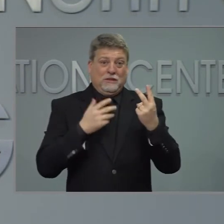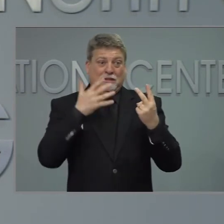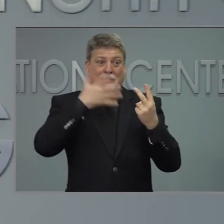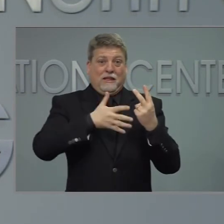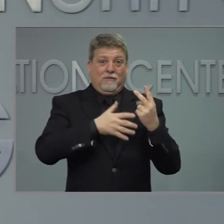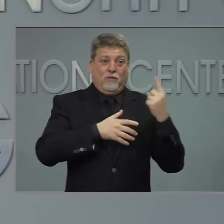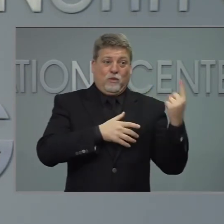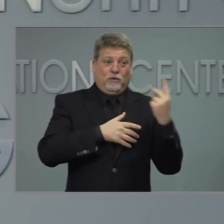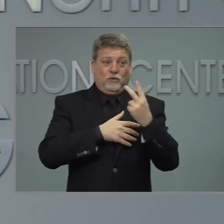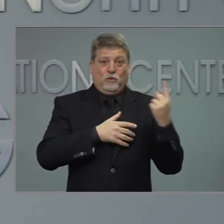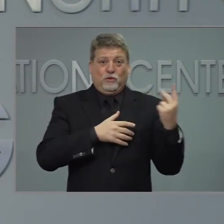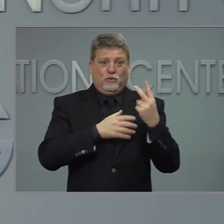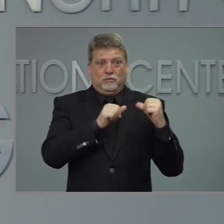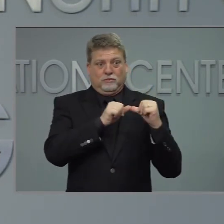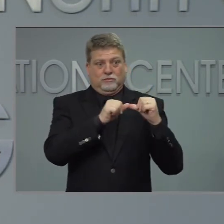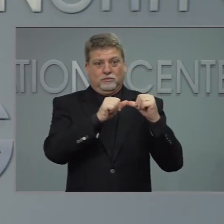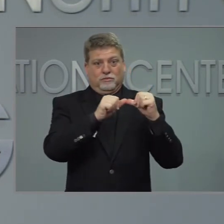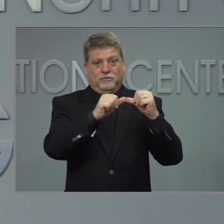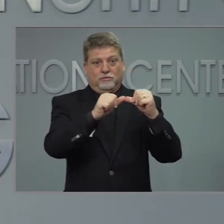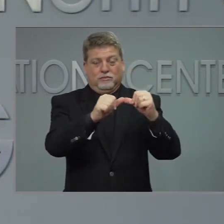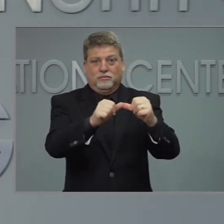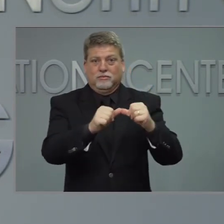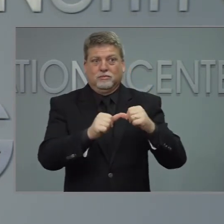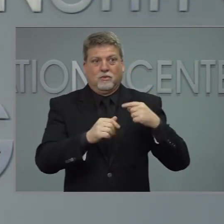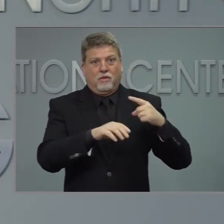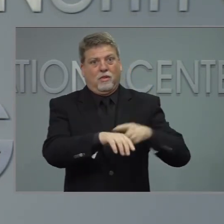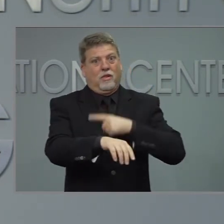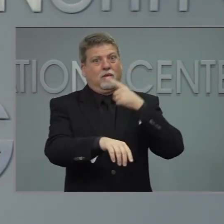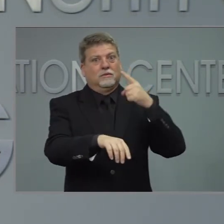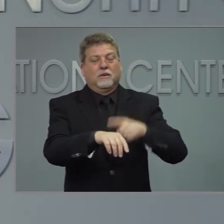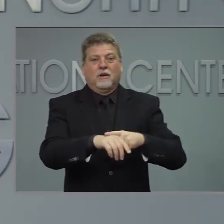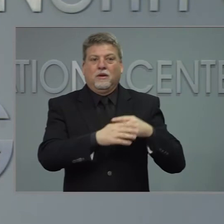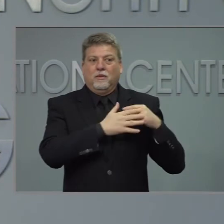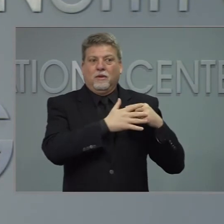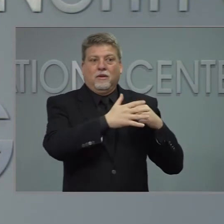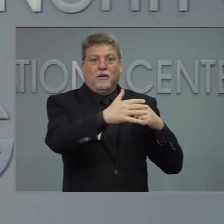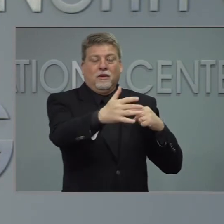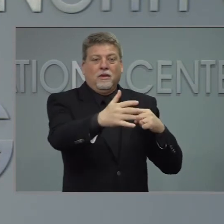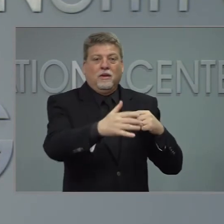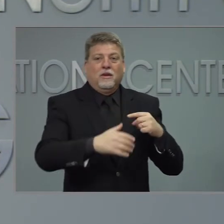que a ellos les dimos un periodo más largo durante este proceso de vacunación.